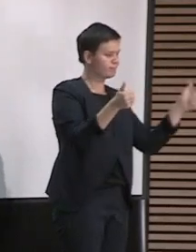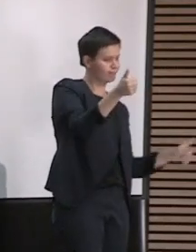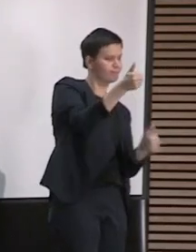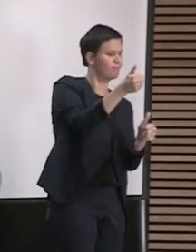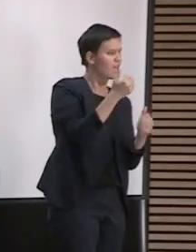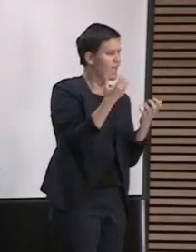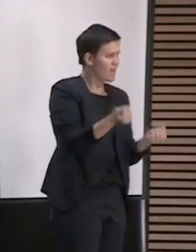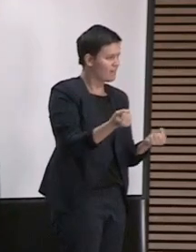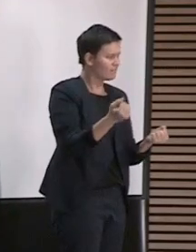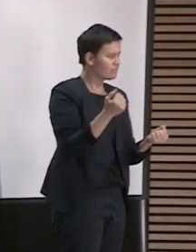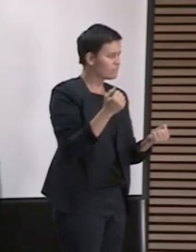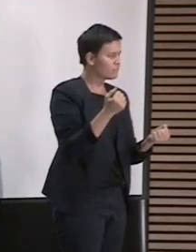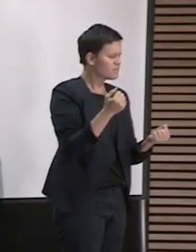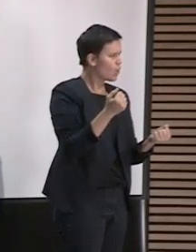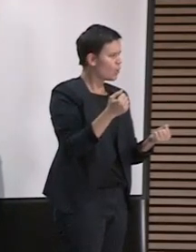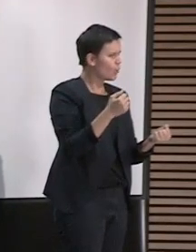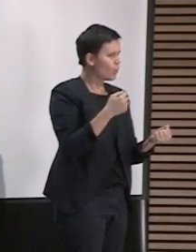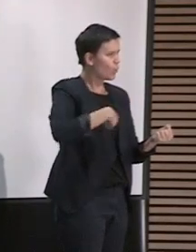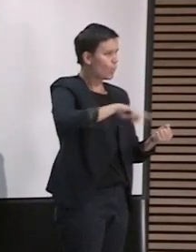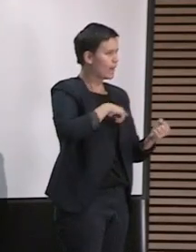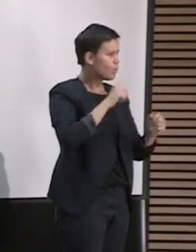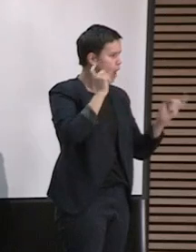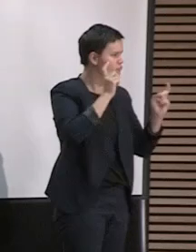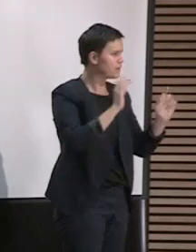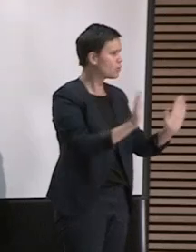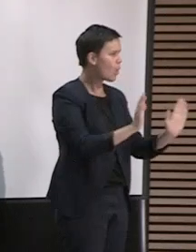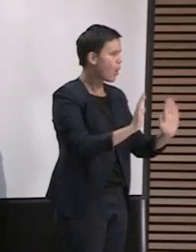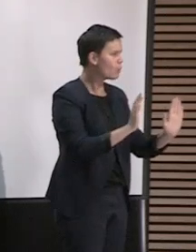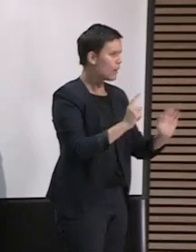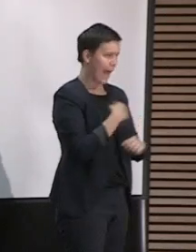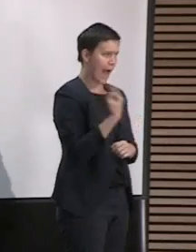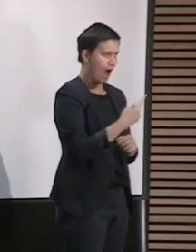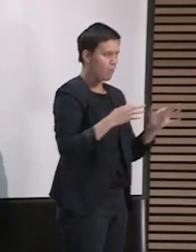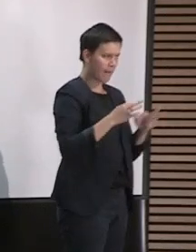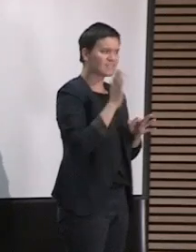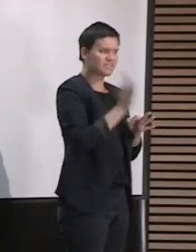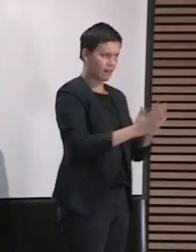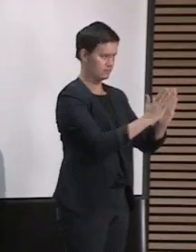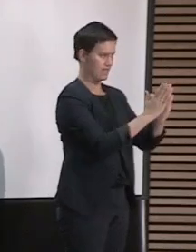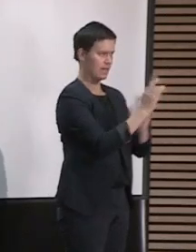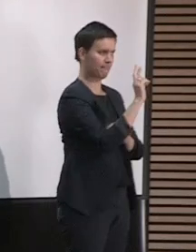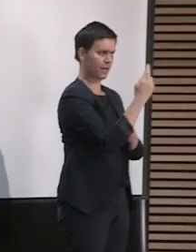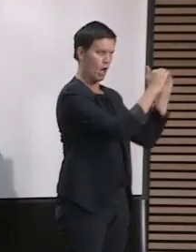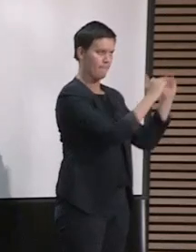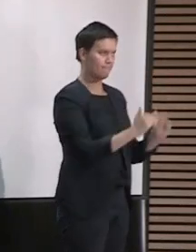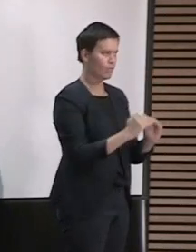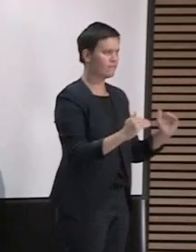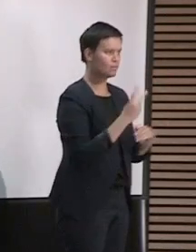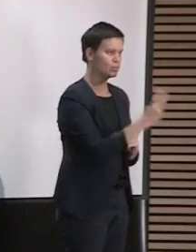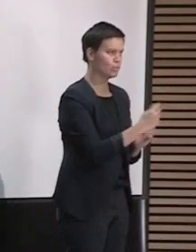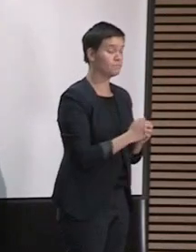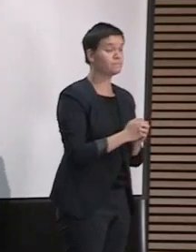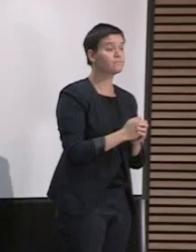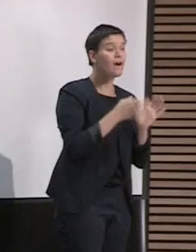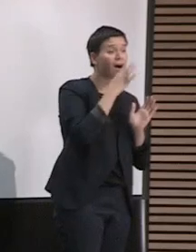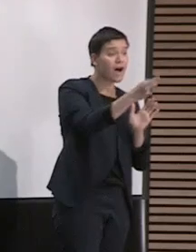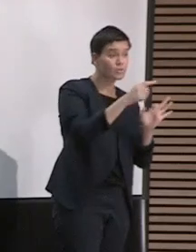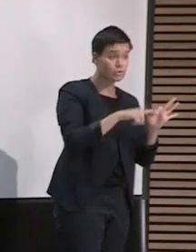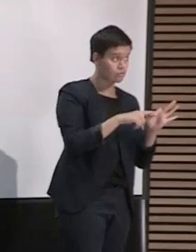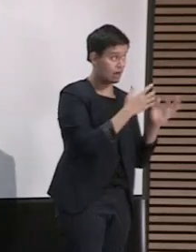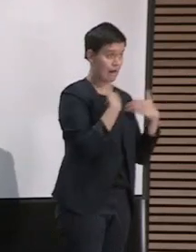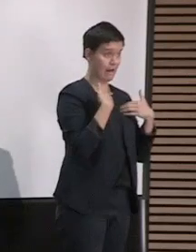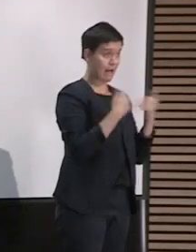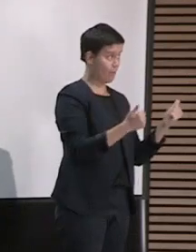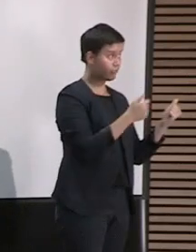Kei a tatou. Whakamtautau